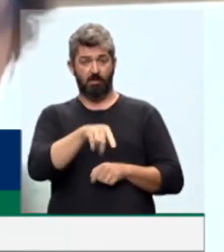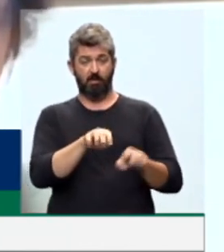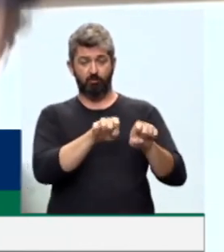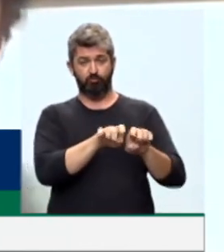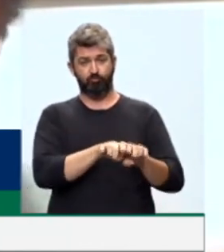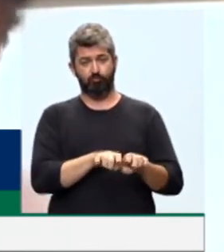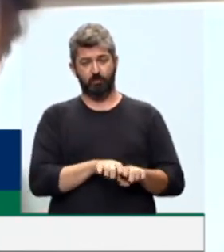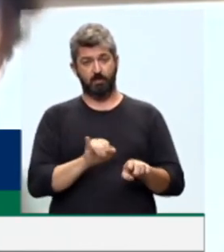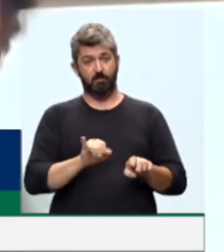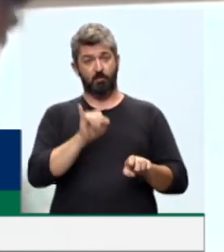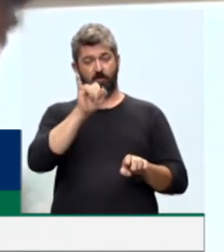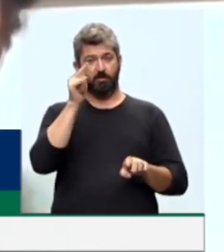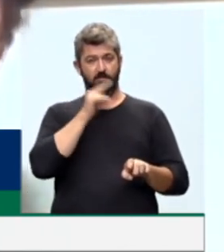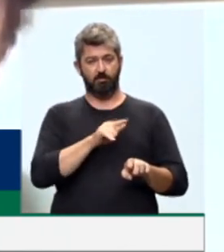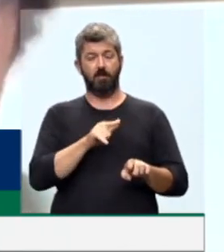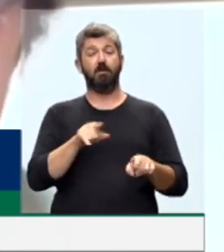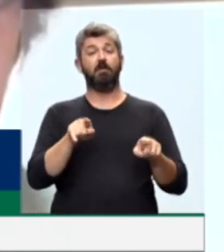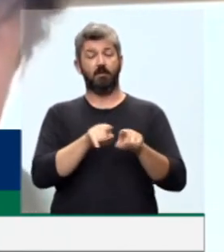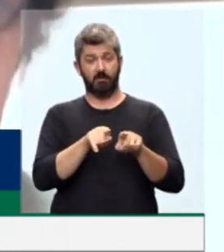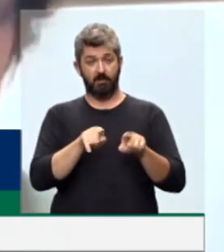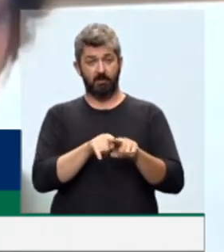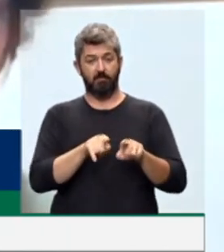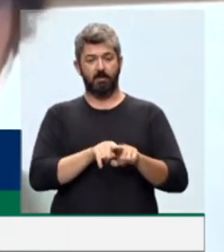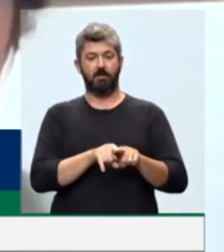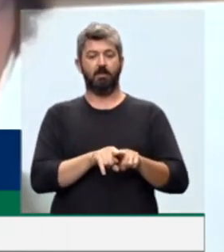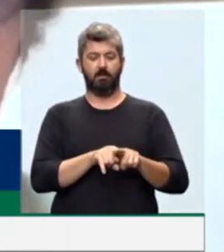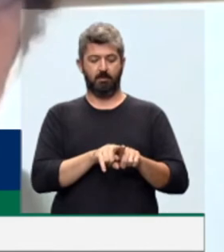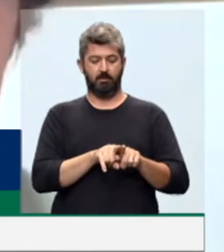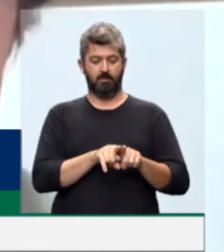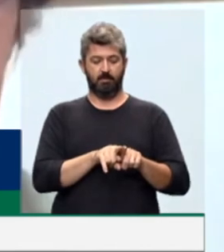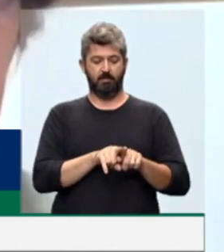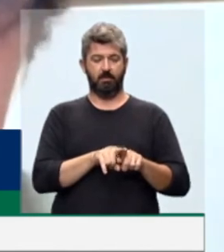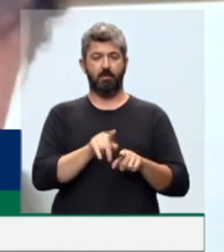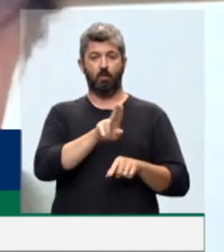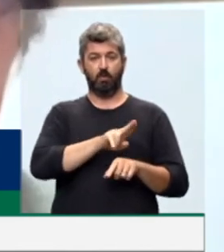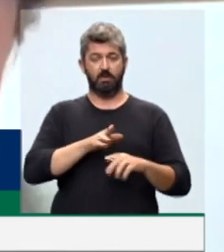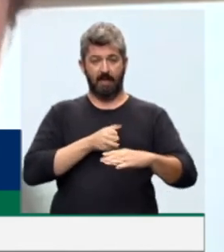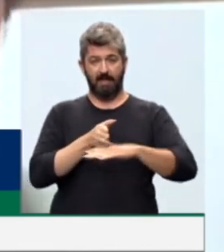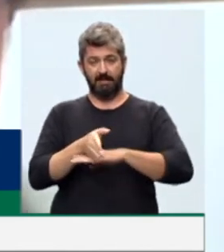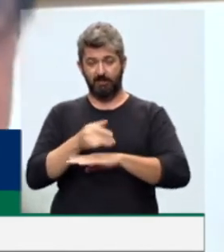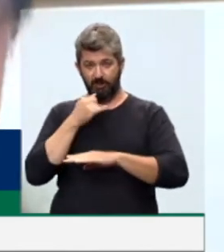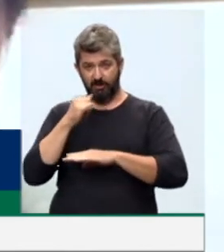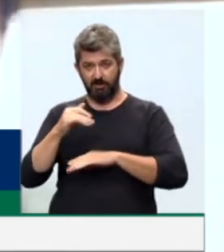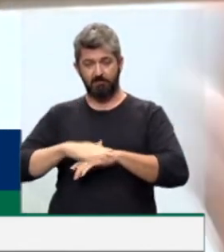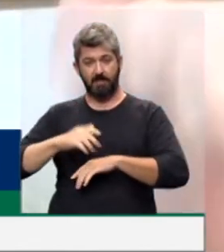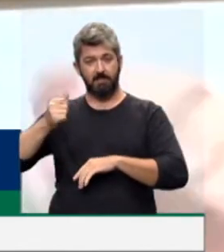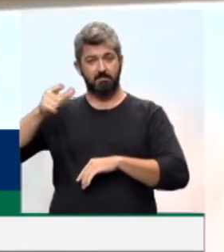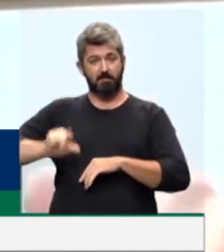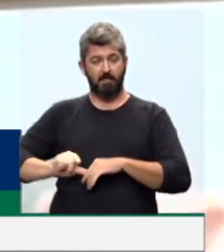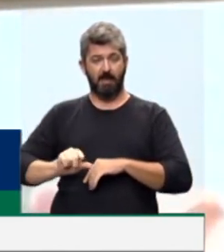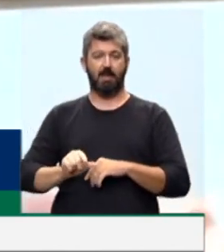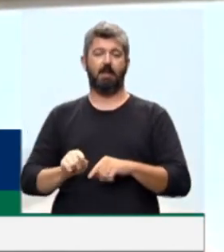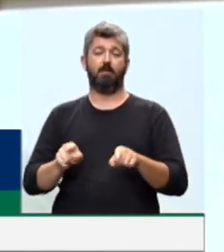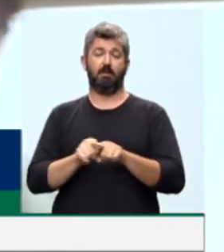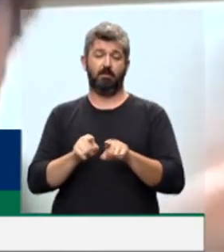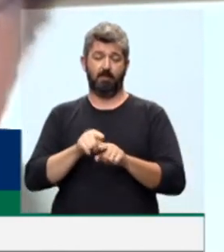QUE VOCÊ NÃO TEM IMPACTO CLARO DEPOIS ESTÁ TIRANDO RECURSOS DE PESQUISA E DESENVOLVIMENTO, QUE VÃO SER ESTRUTURANTES PARA QUE VOCÊ